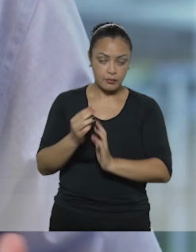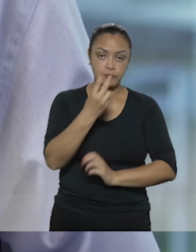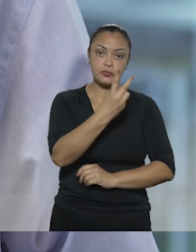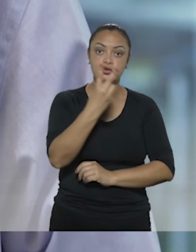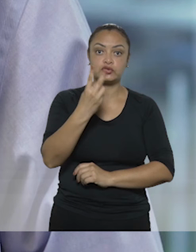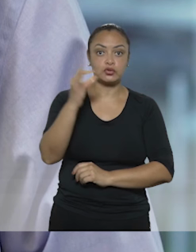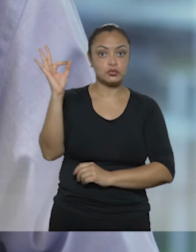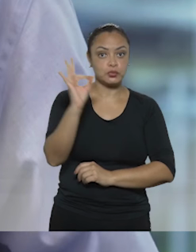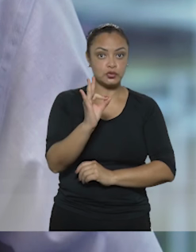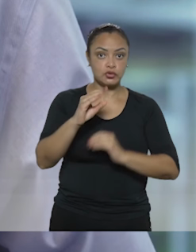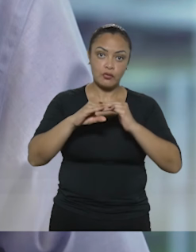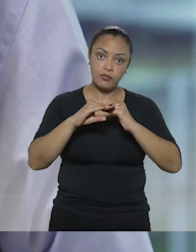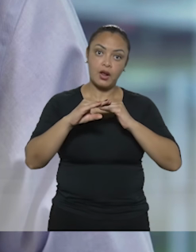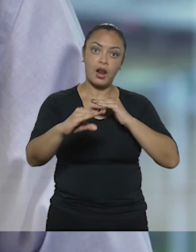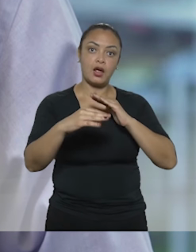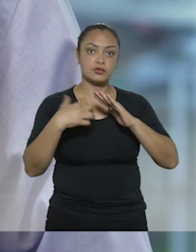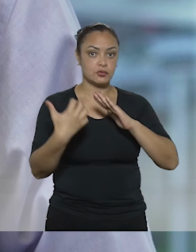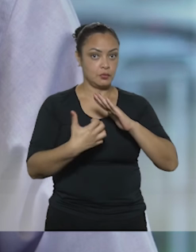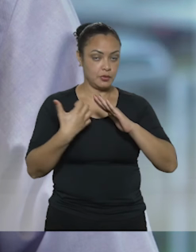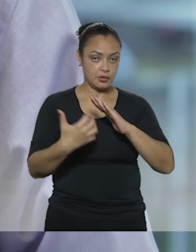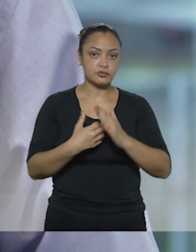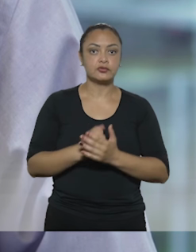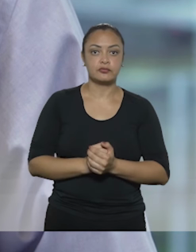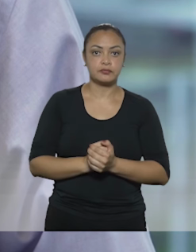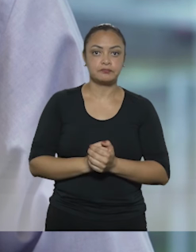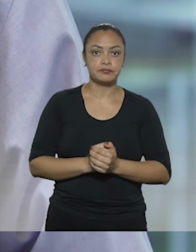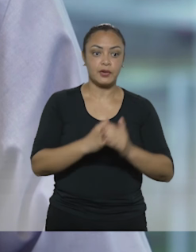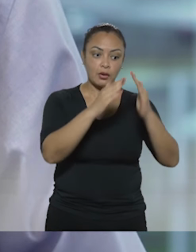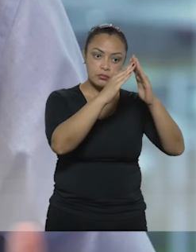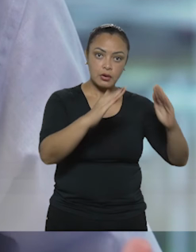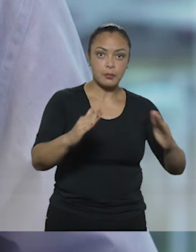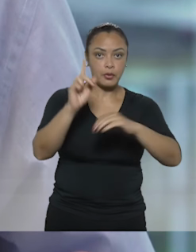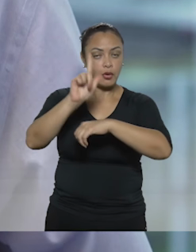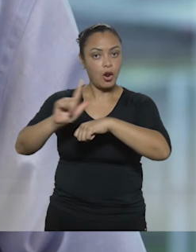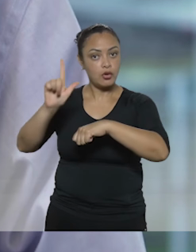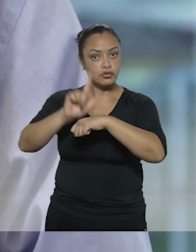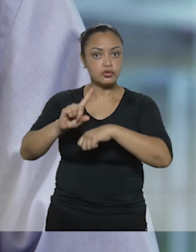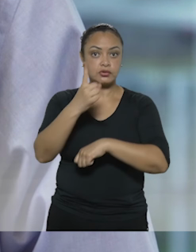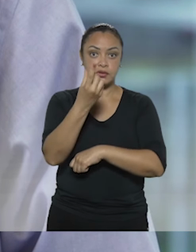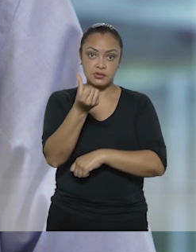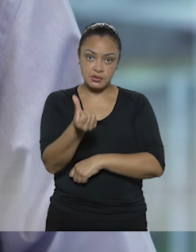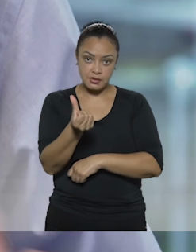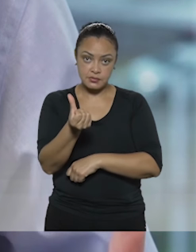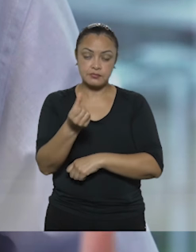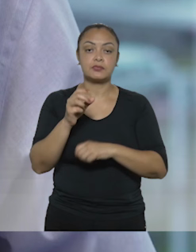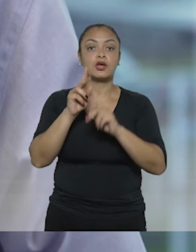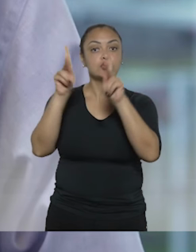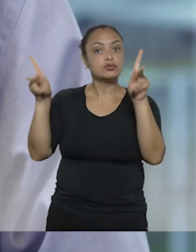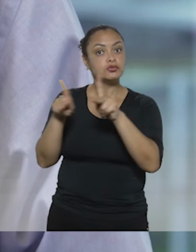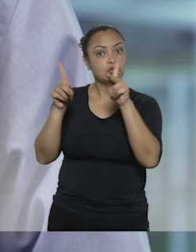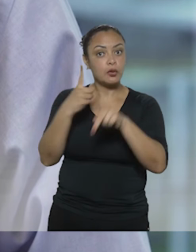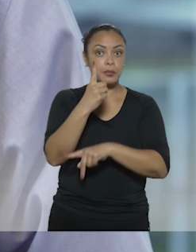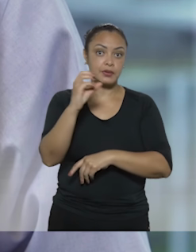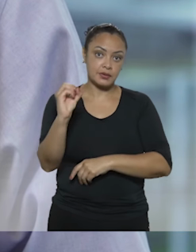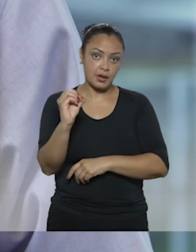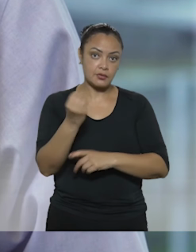22% lajes corporativas, galpões logísticos com 16%, shopping centers 10% e os outros